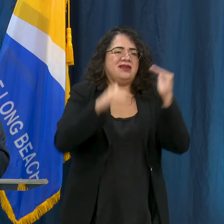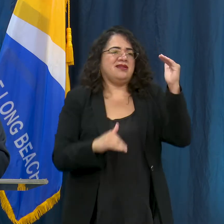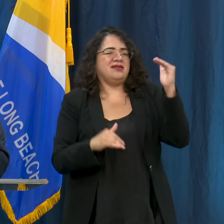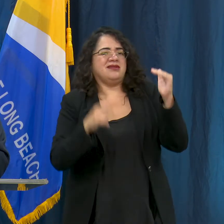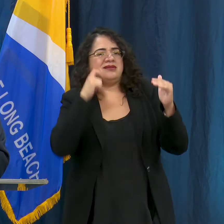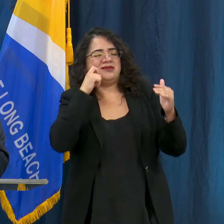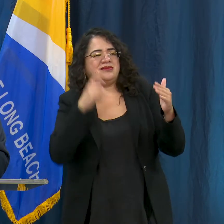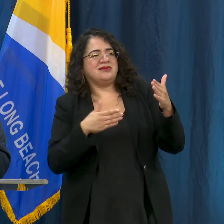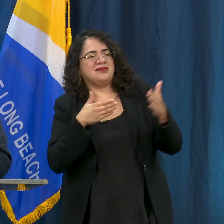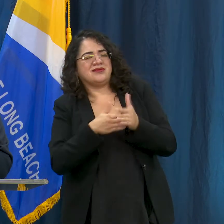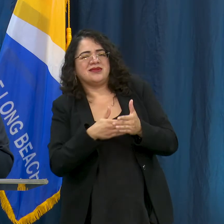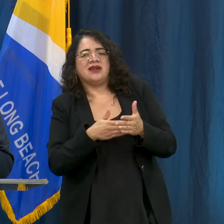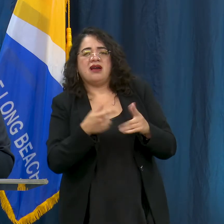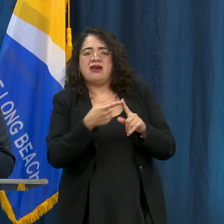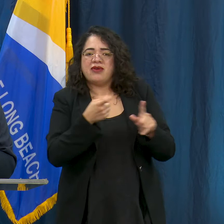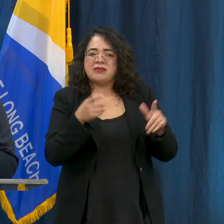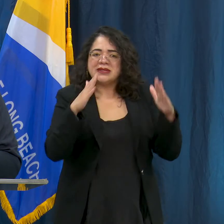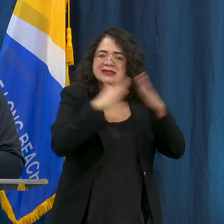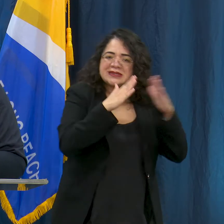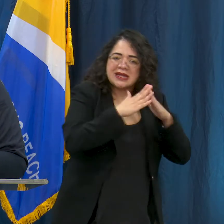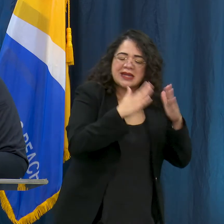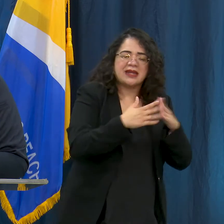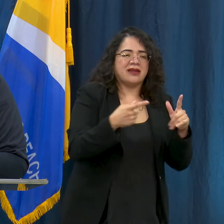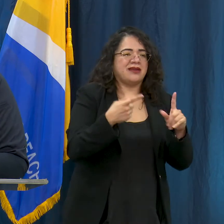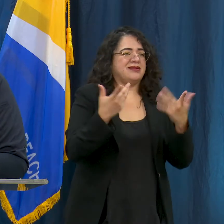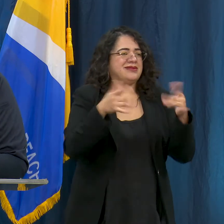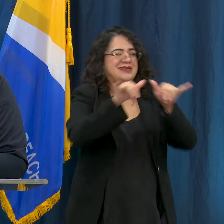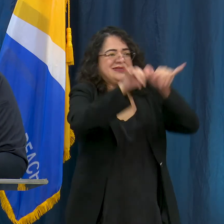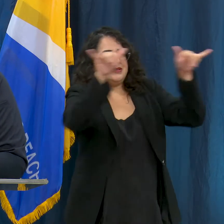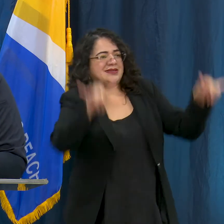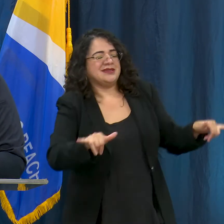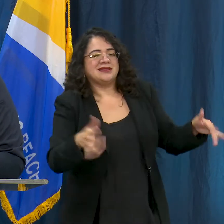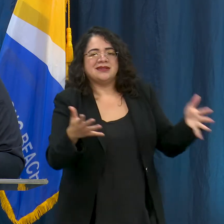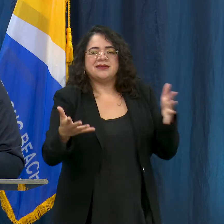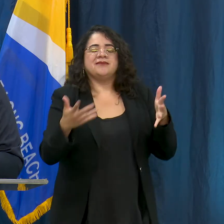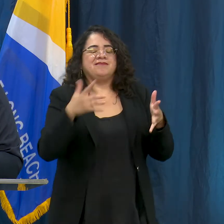de la ciudad para establecer un marco de reconcile asean para la ciudad de han